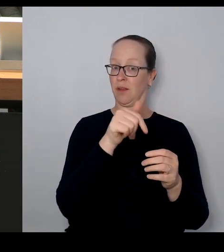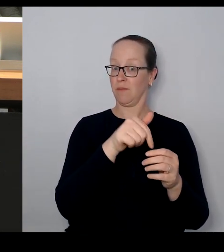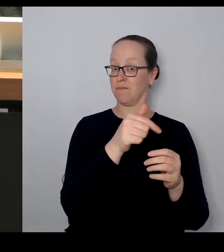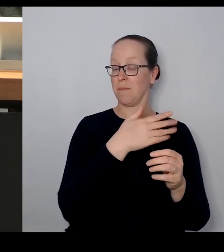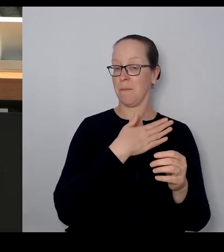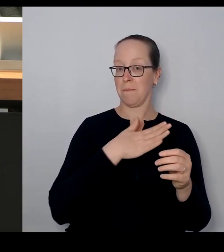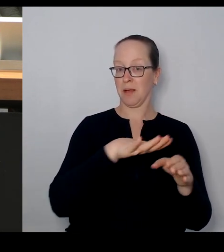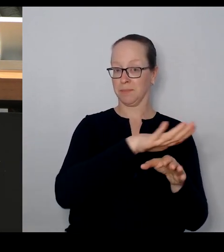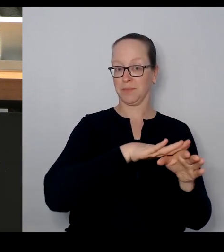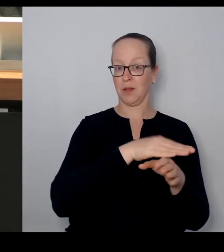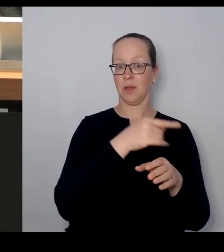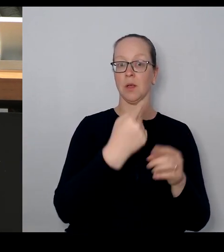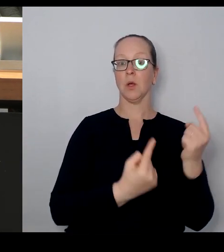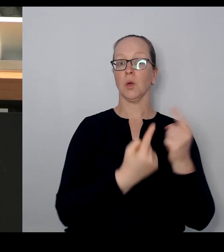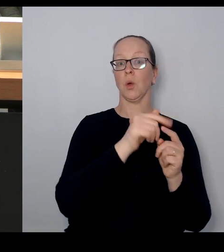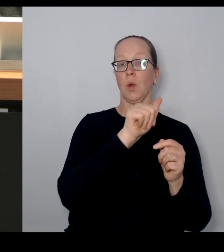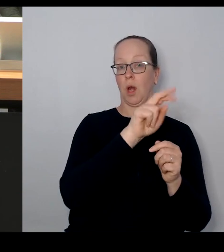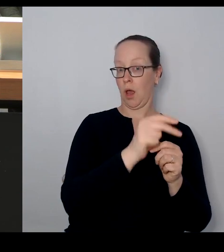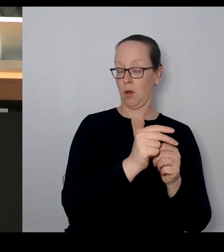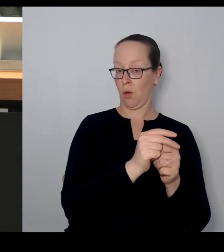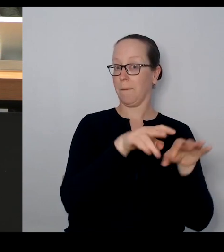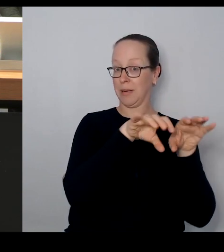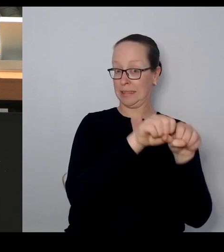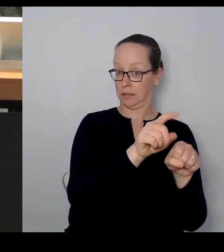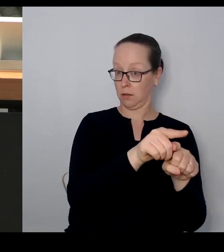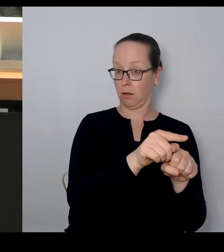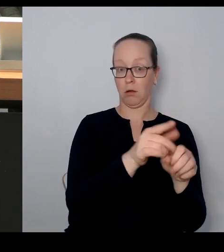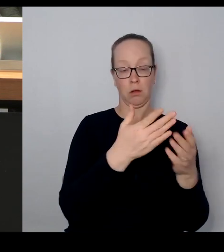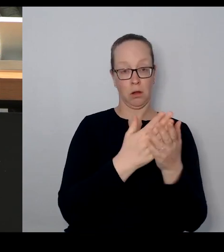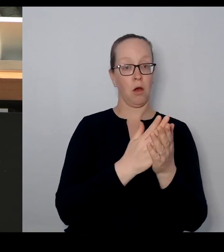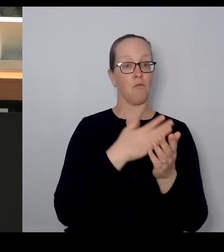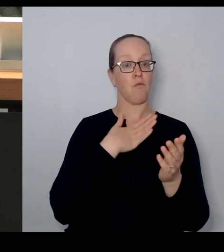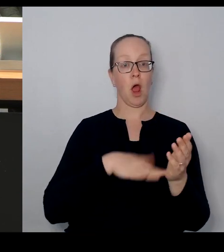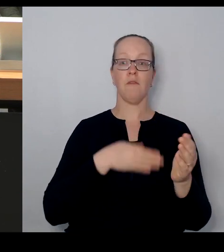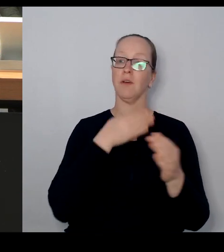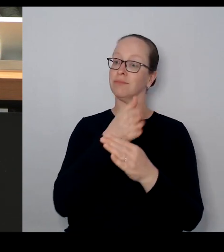Die ambulante Pflege funktioniert heute in fast jeder Hinsicht genau andersherum